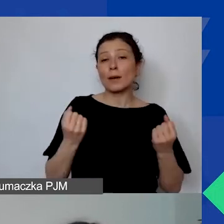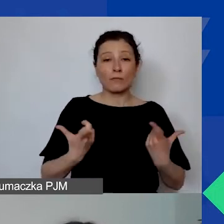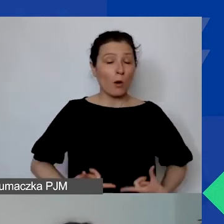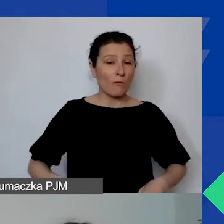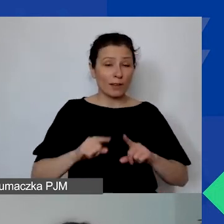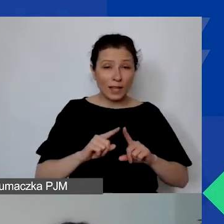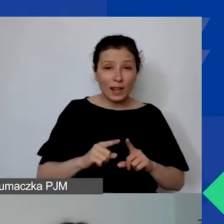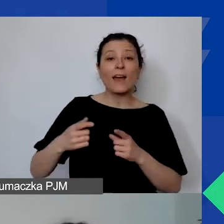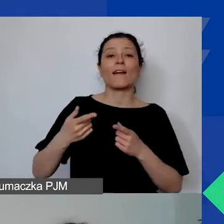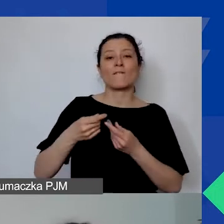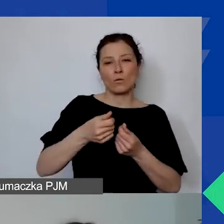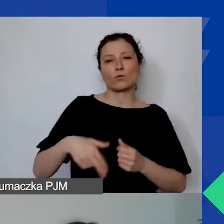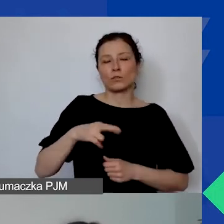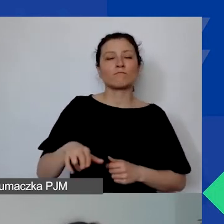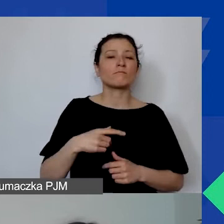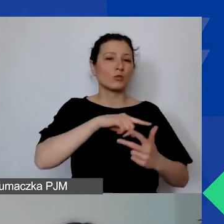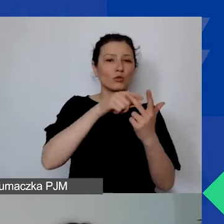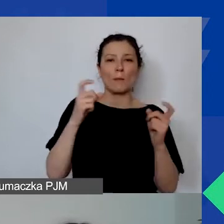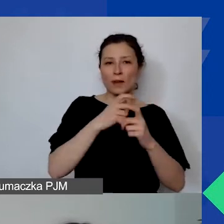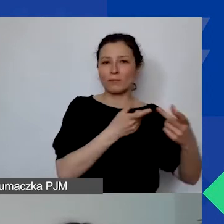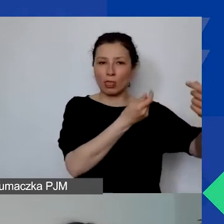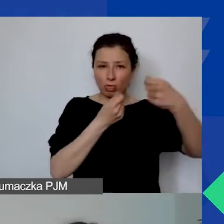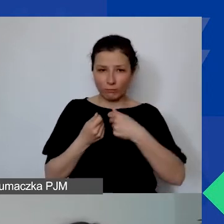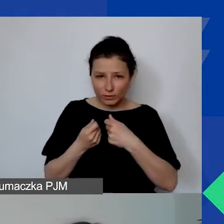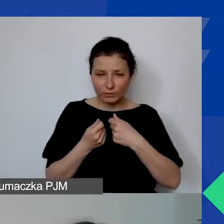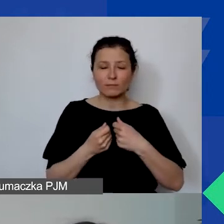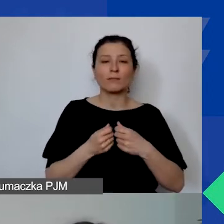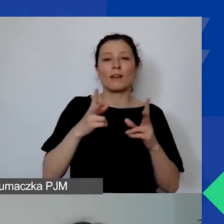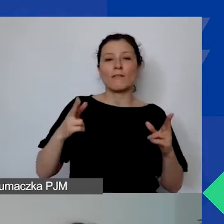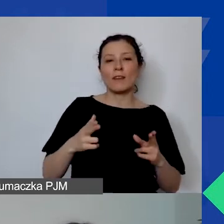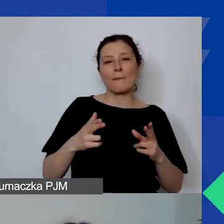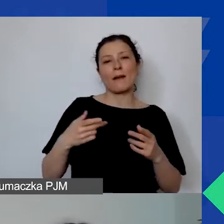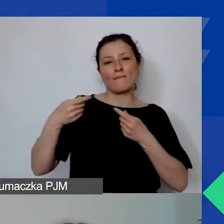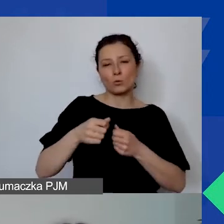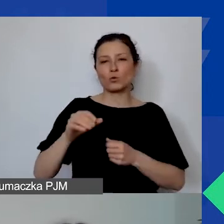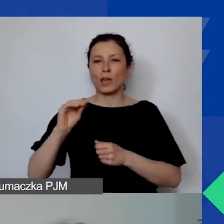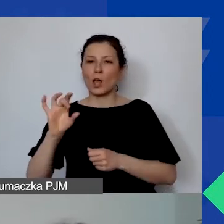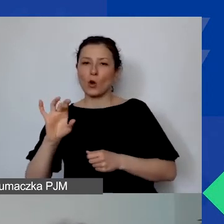finansowany jest przez Islandię, Liechtenstein i Norwegię w ramach funduszy EOG i funduszy norweskich.